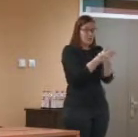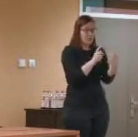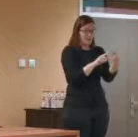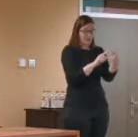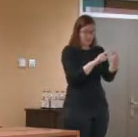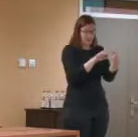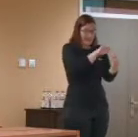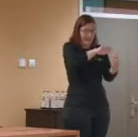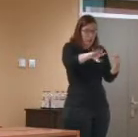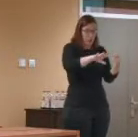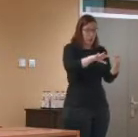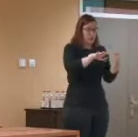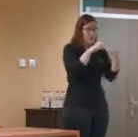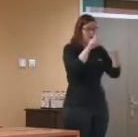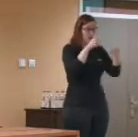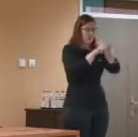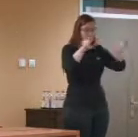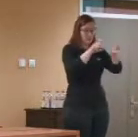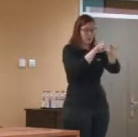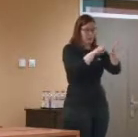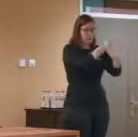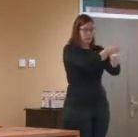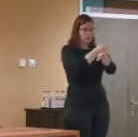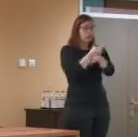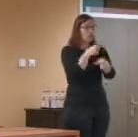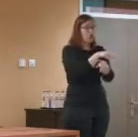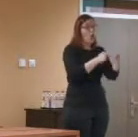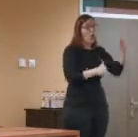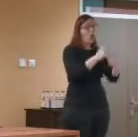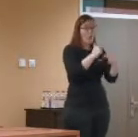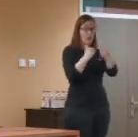empresarios. Son obras que realmente se han hecho, pero una parte